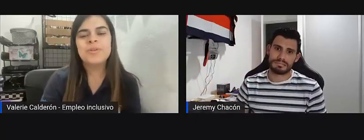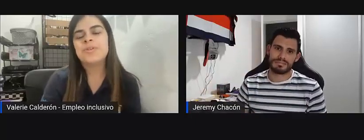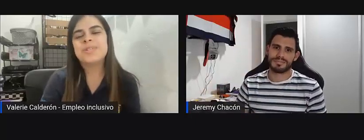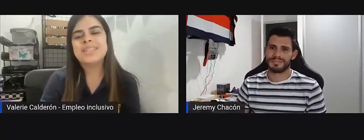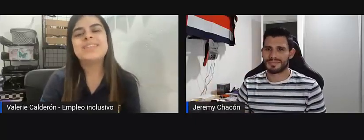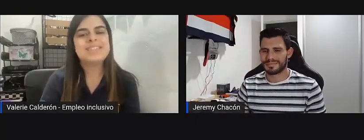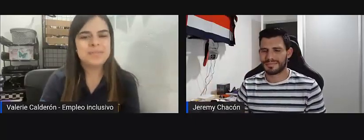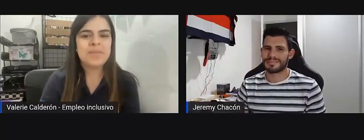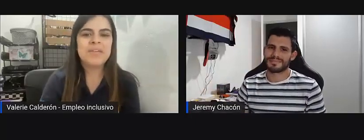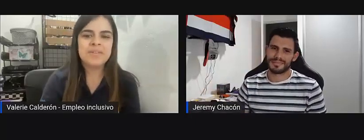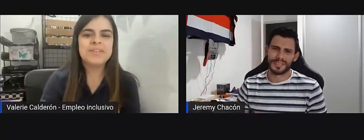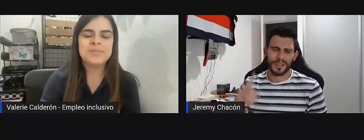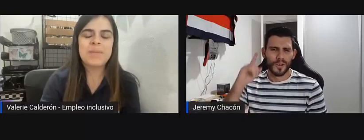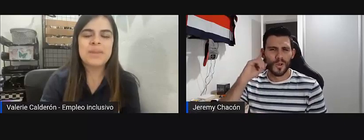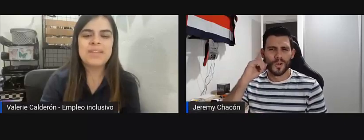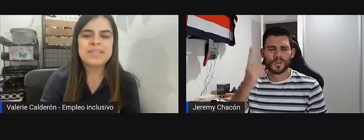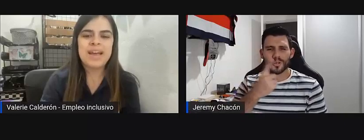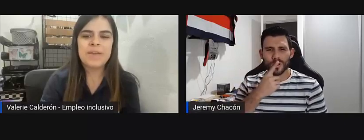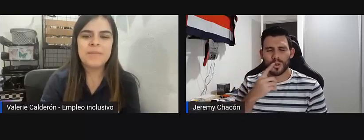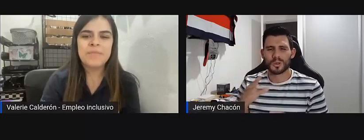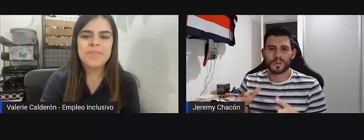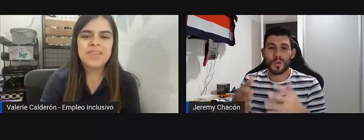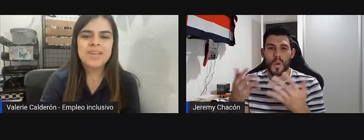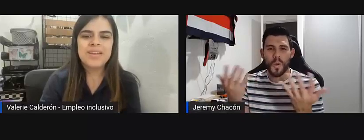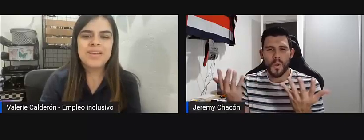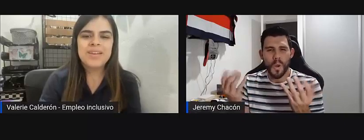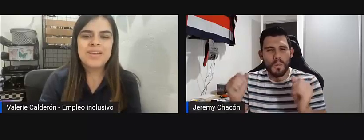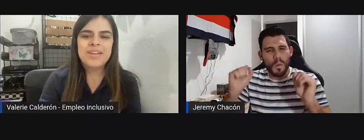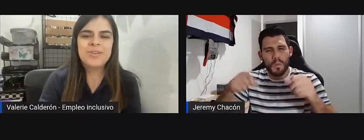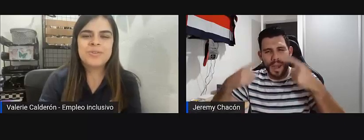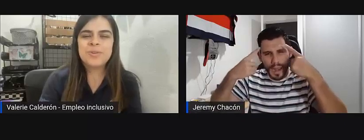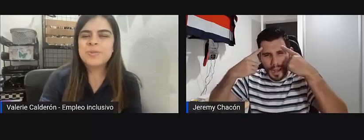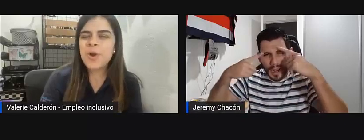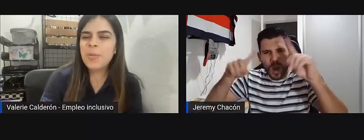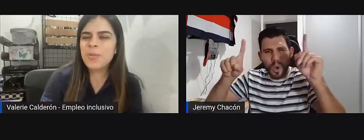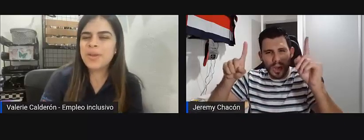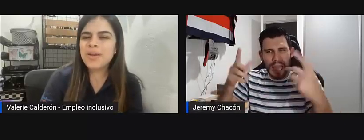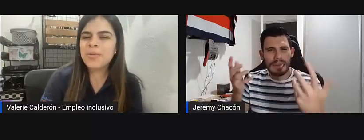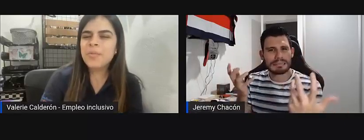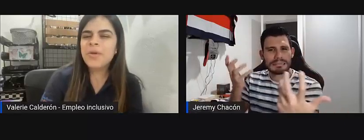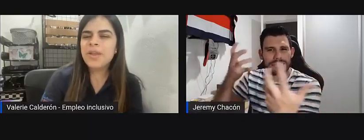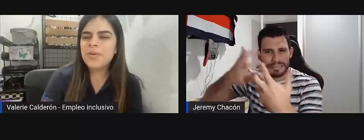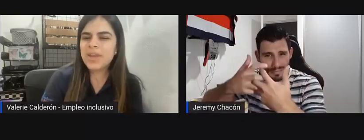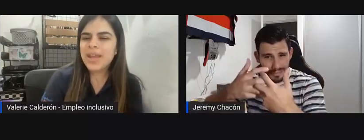mundo come oyentes también es un aprendizaje y los sordos como verdad Cómo pueden lograr